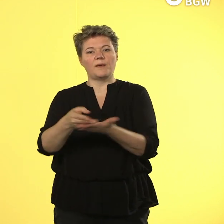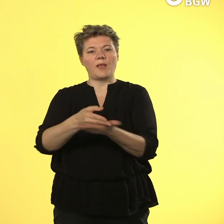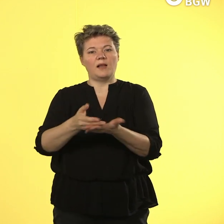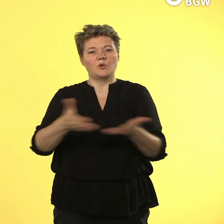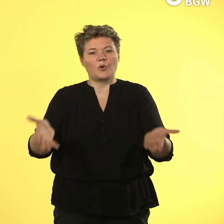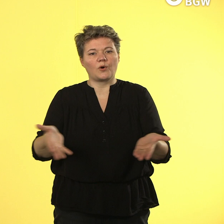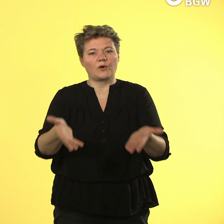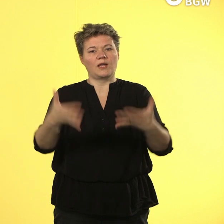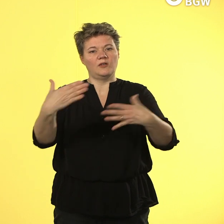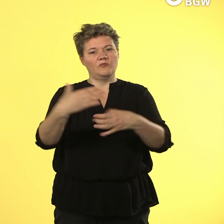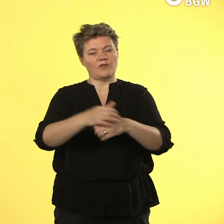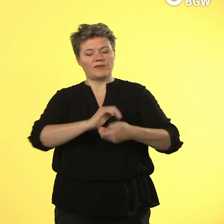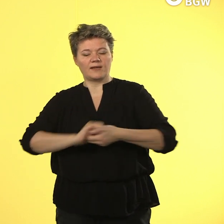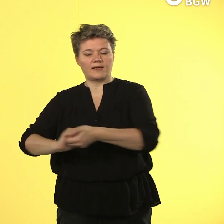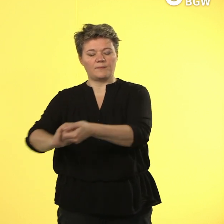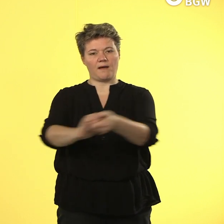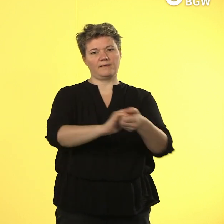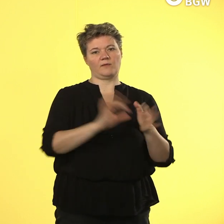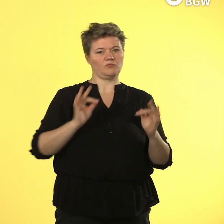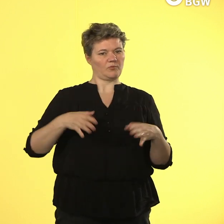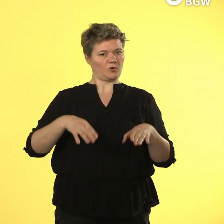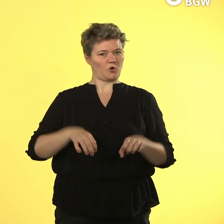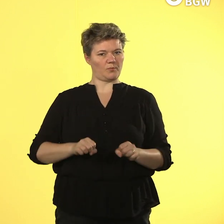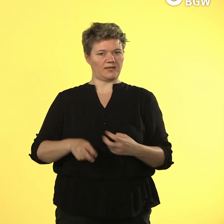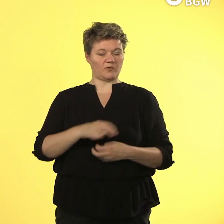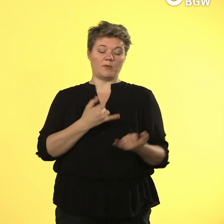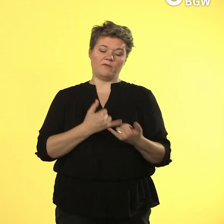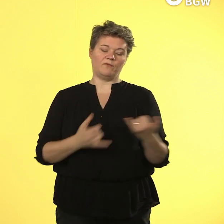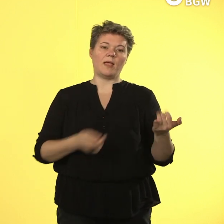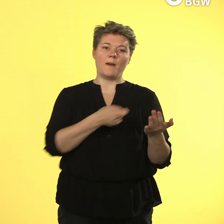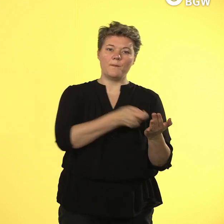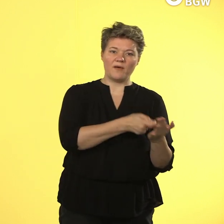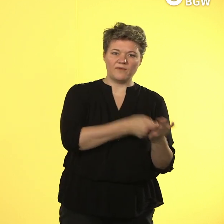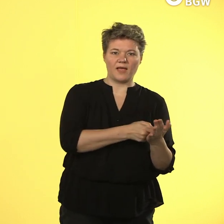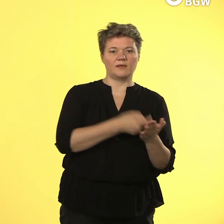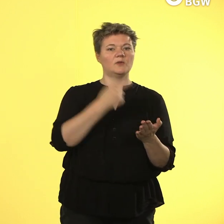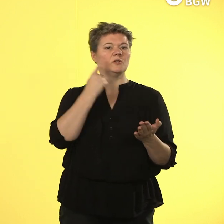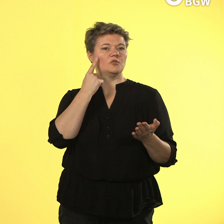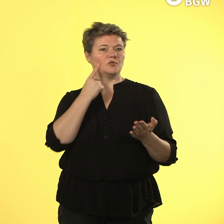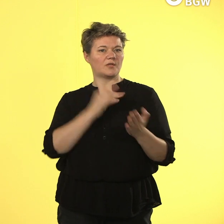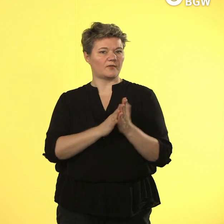Es sind Bewertungskompetenzen, Stressbewältigungs-, Gefühlsregulations-, Kommunikations-, Moderations- und Konfliktlösungskompetenzen.